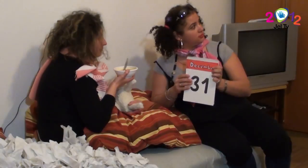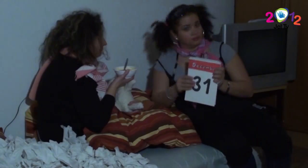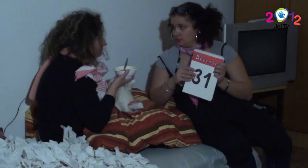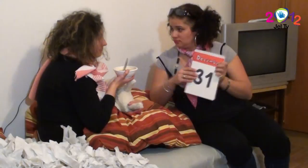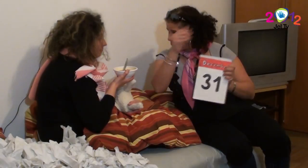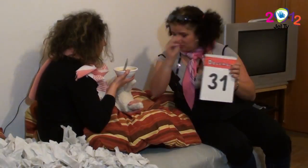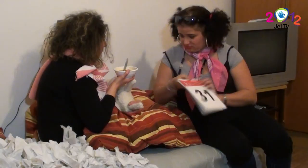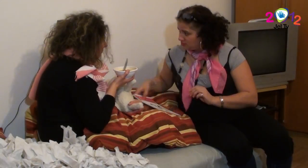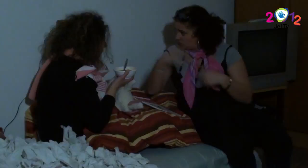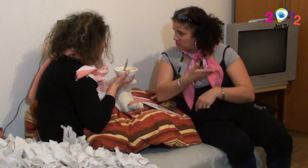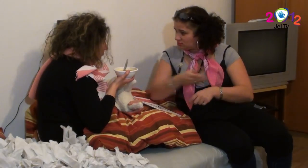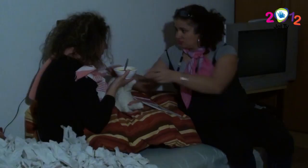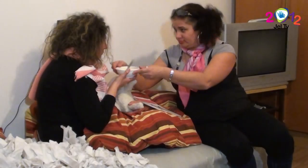Csengetnek. Ki lehet az?